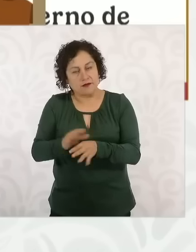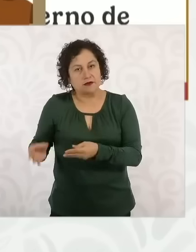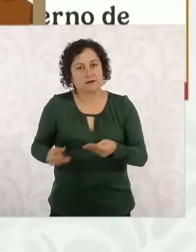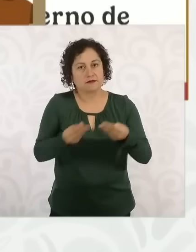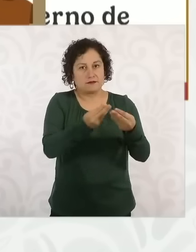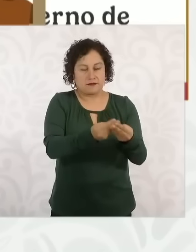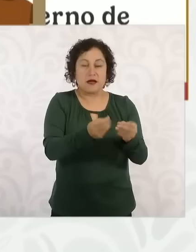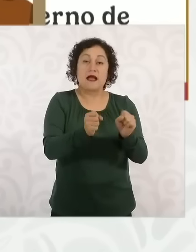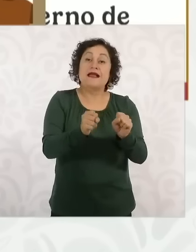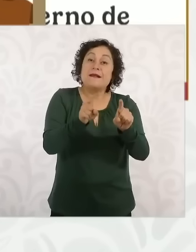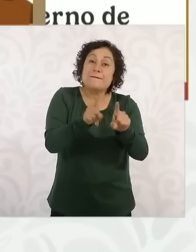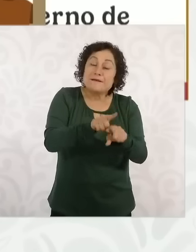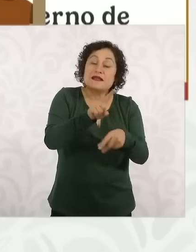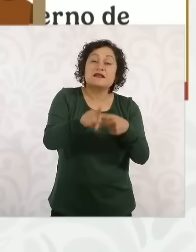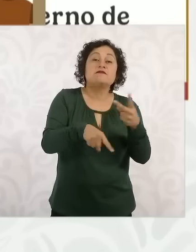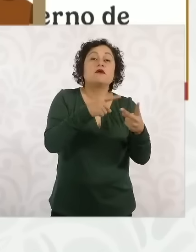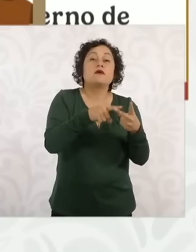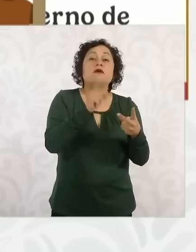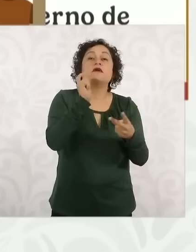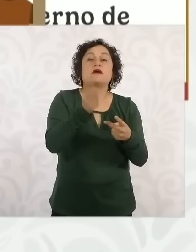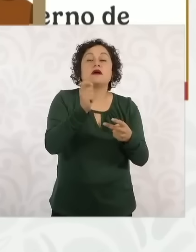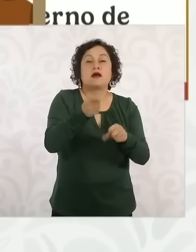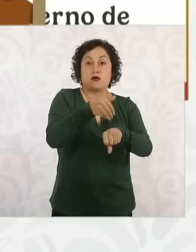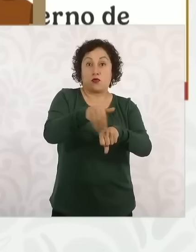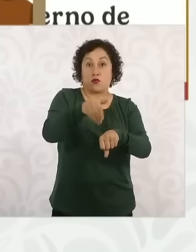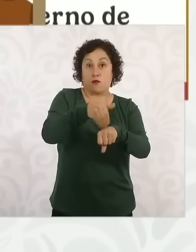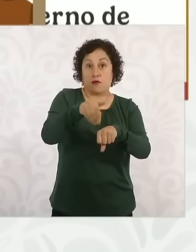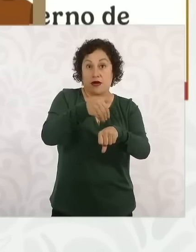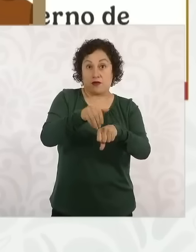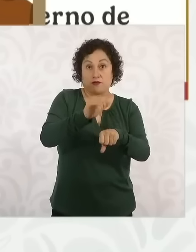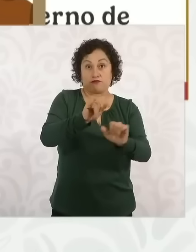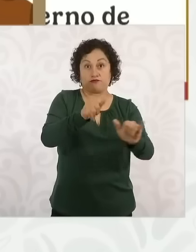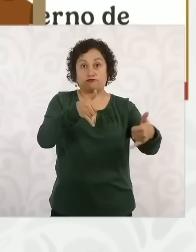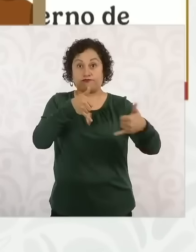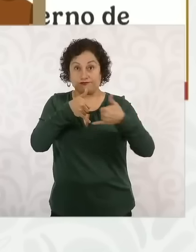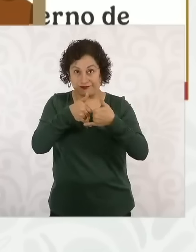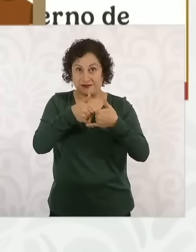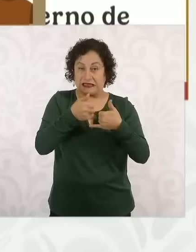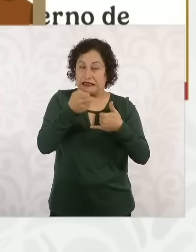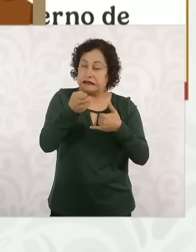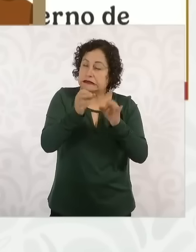es tan importante como los programas de bienestar porque a través de ese número de contacto se les